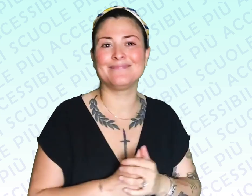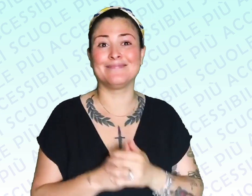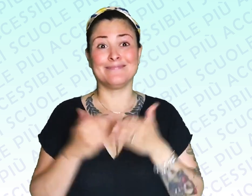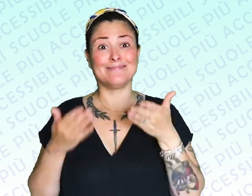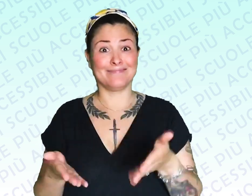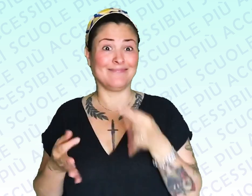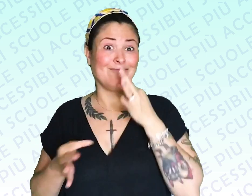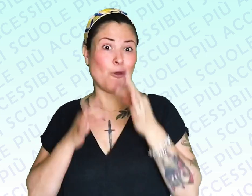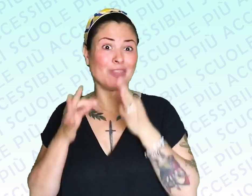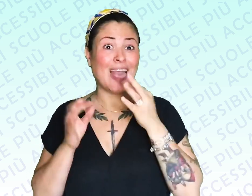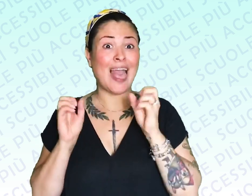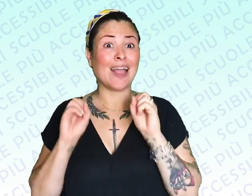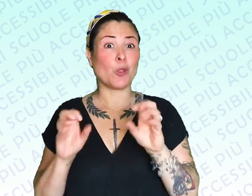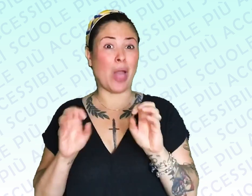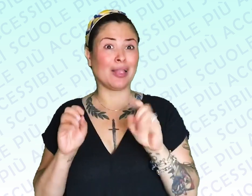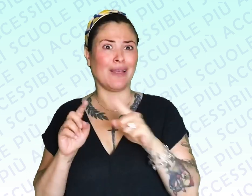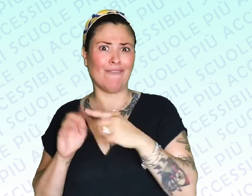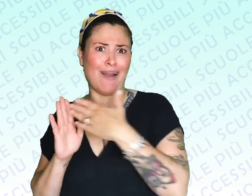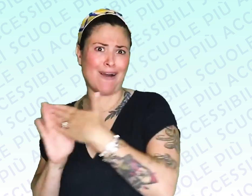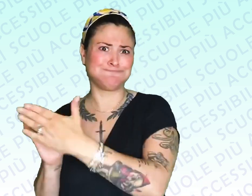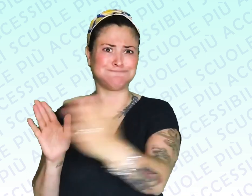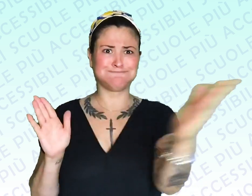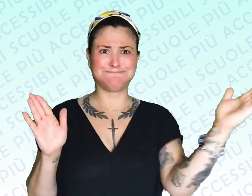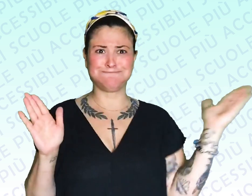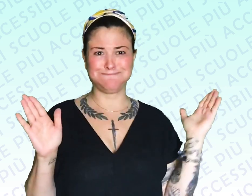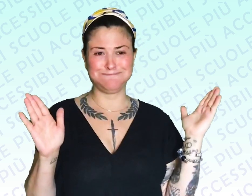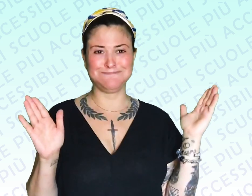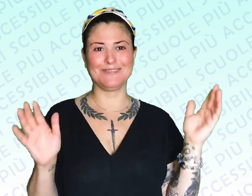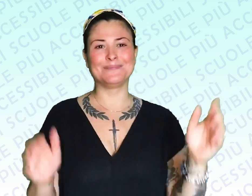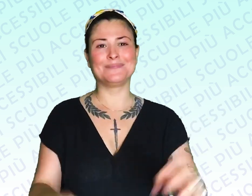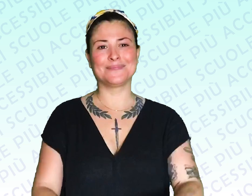e questo rende il panorama educativo italiano molto vario.